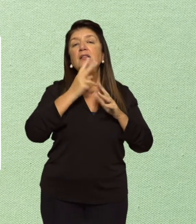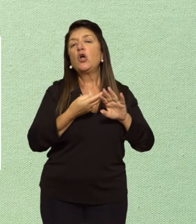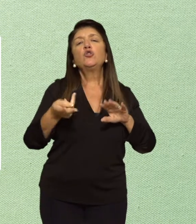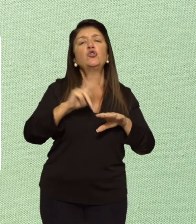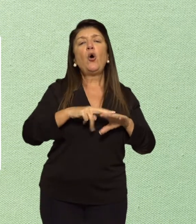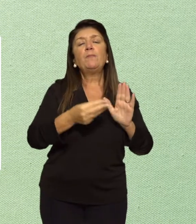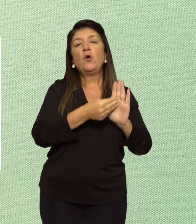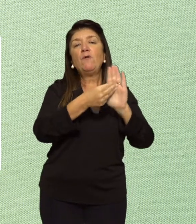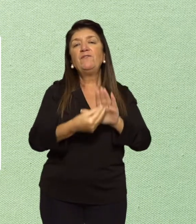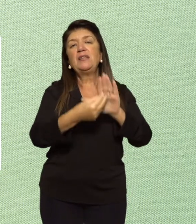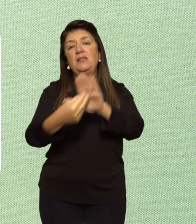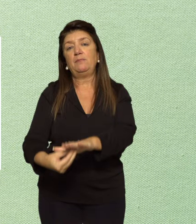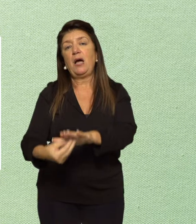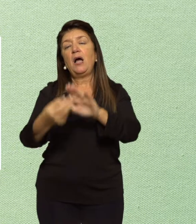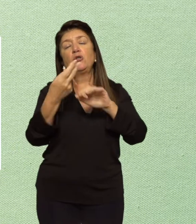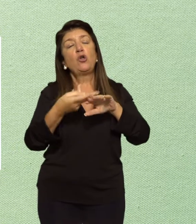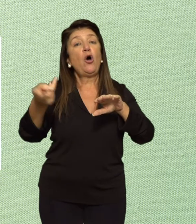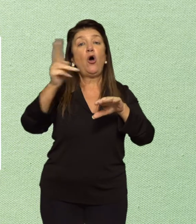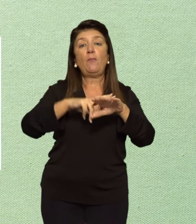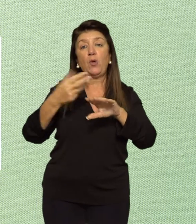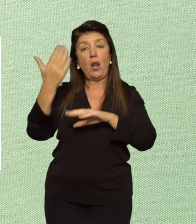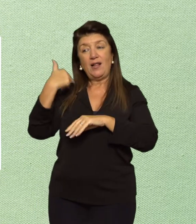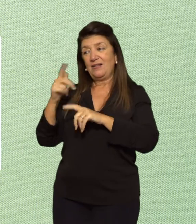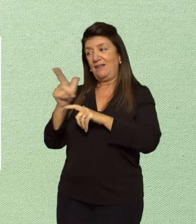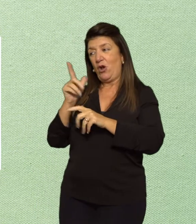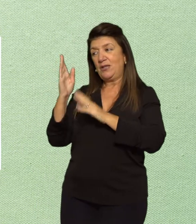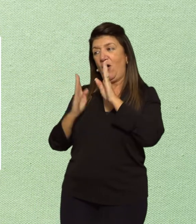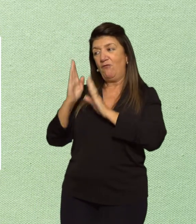L'altra volta quando ci confrontavamo con te anche perché poi diciamolo, tu sei una nostra